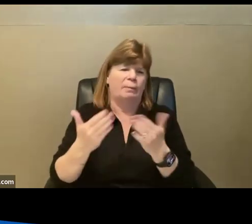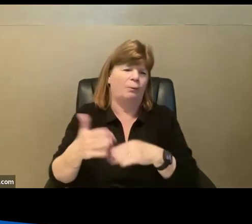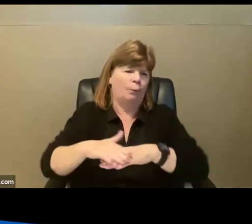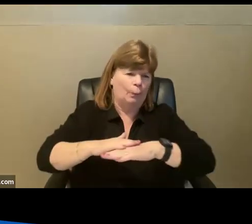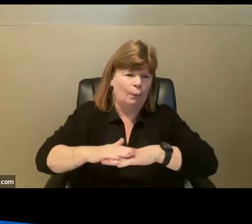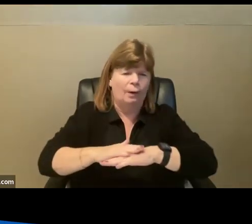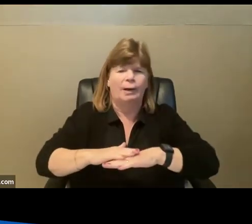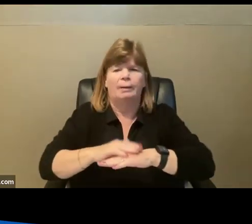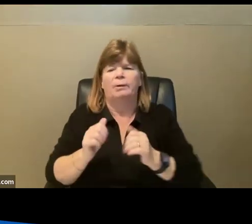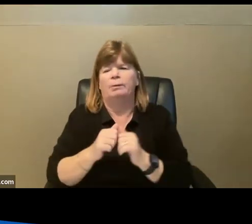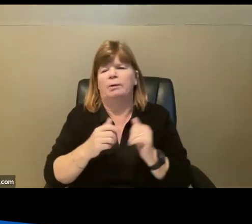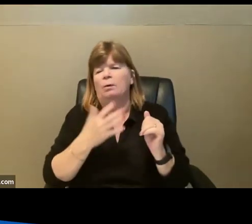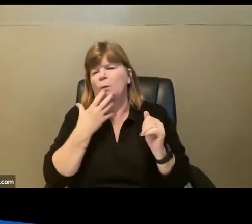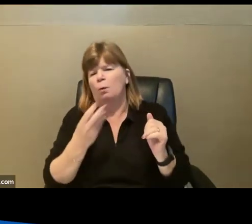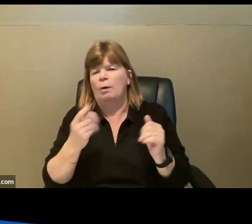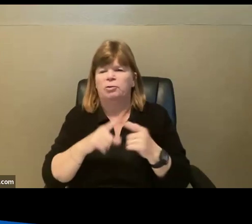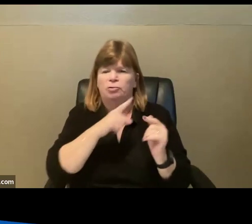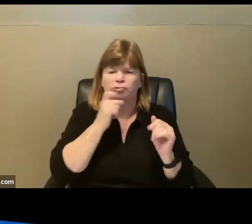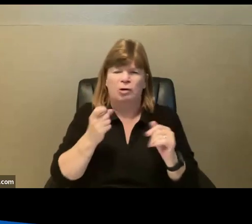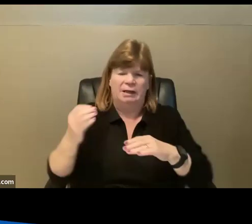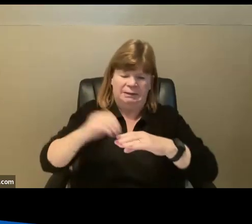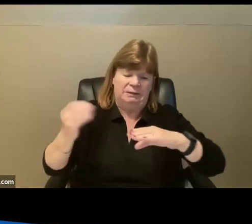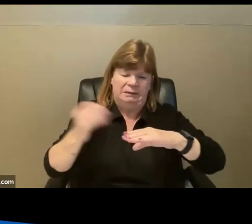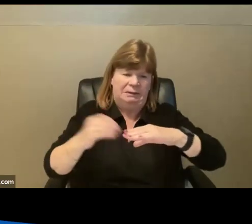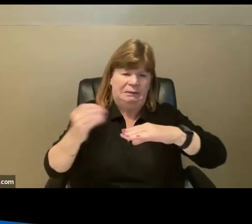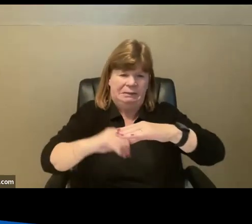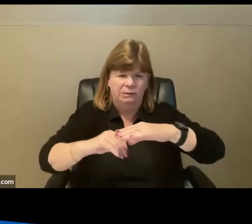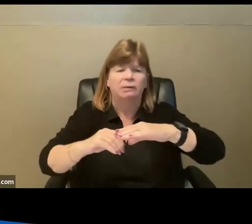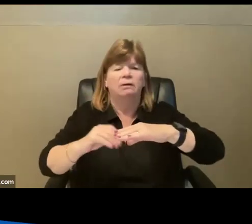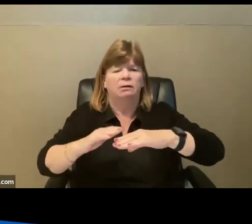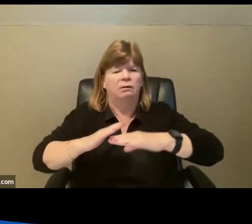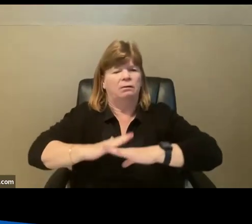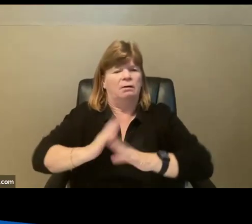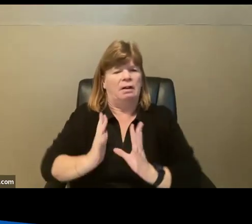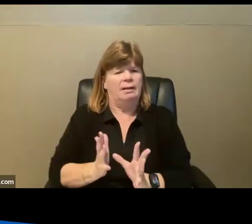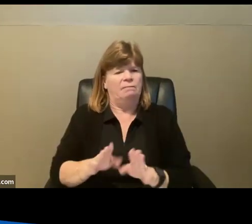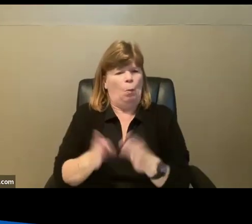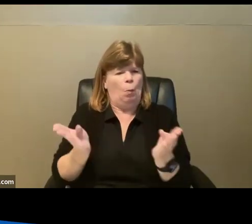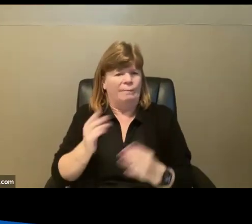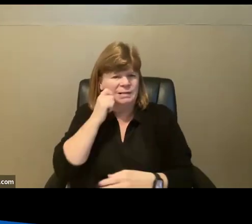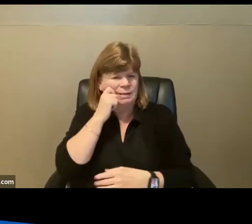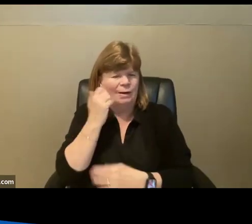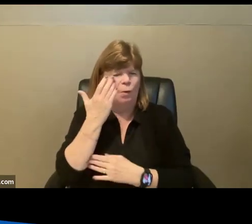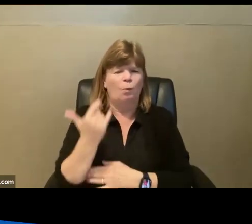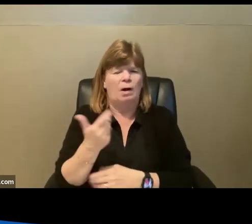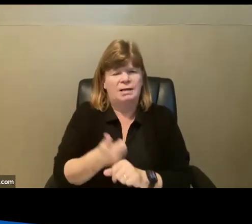gasa húmeda a seca en esa herida. Se rellena para mantener la piel abierta para que la herida cicatrice de abajo hacia arriba.